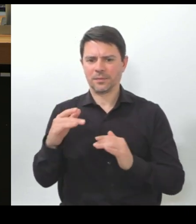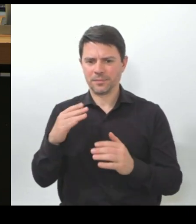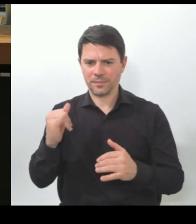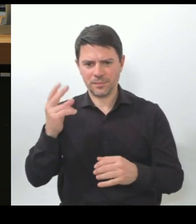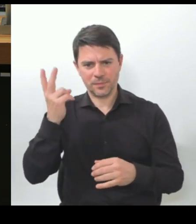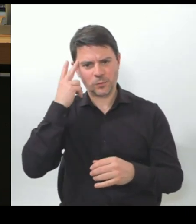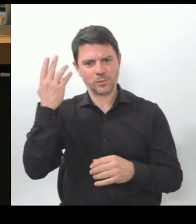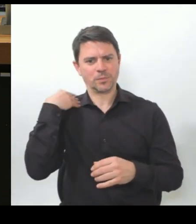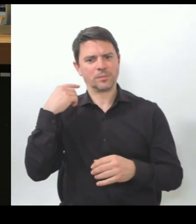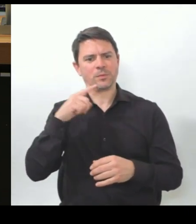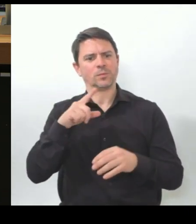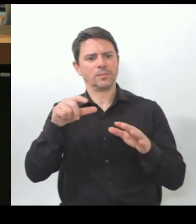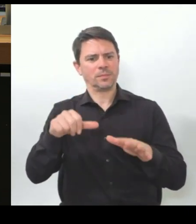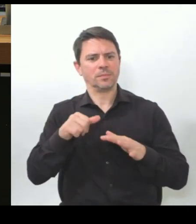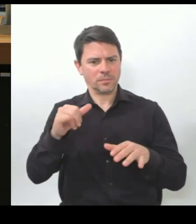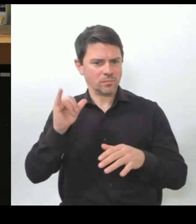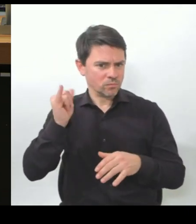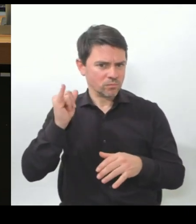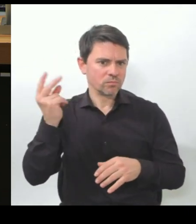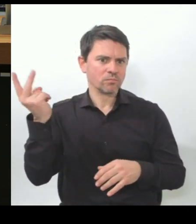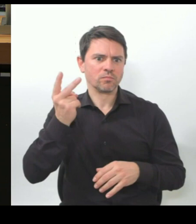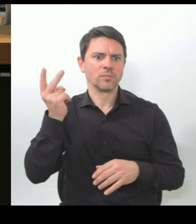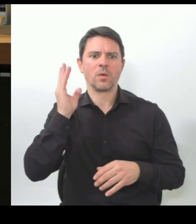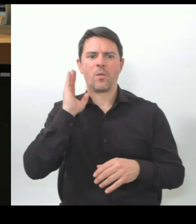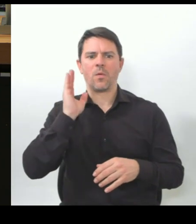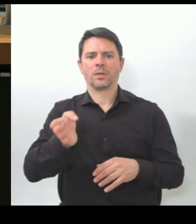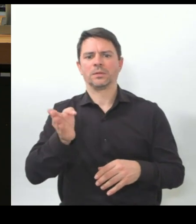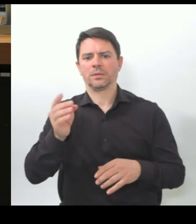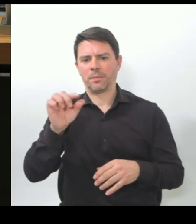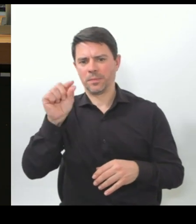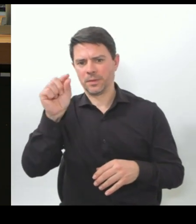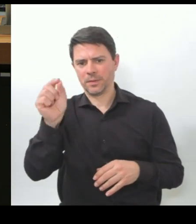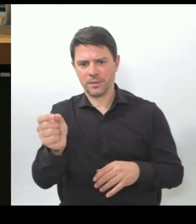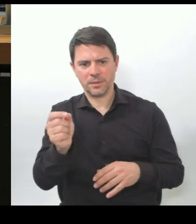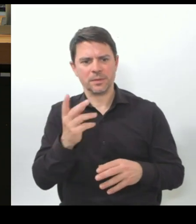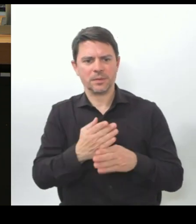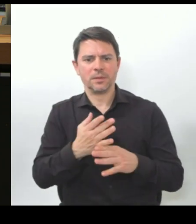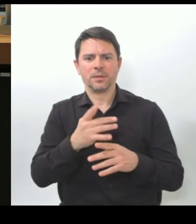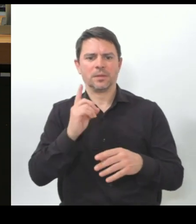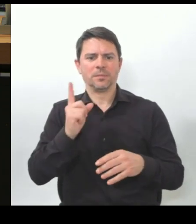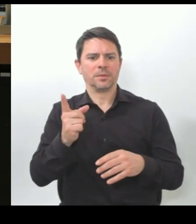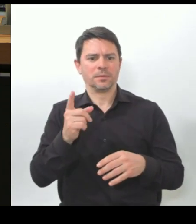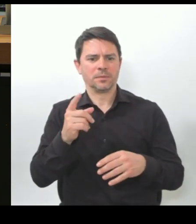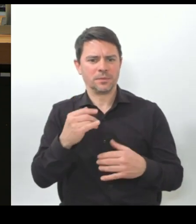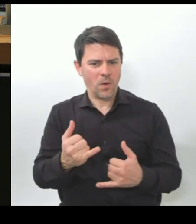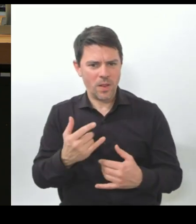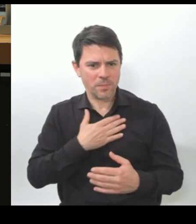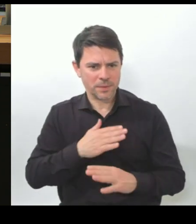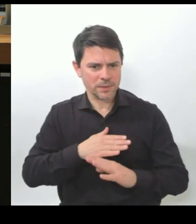Menschen dort nicht im Verkehr und Lärm ersticken. Und diese bürgernahe Variante entwickeln. Wir haben